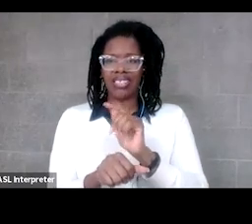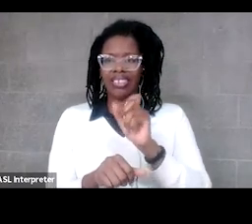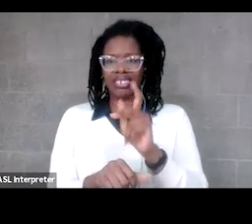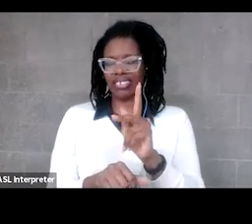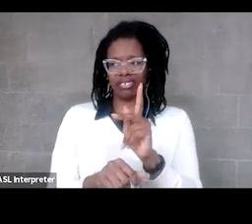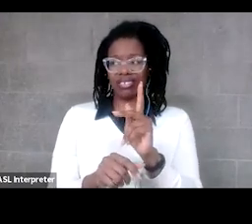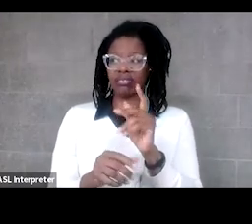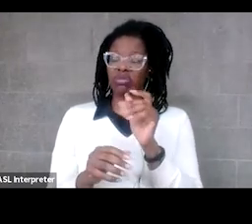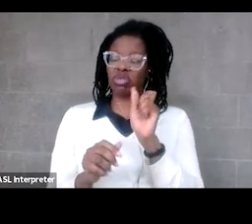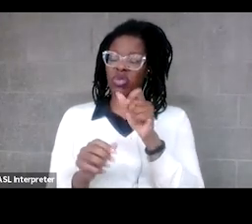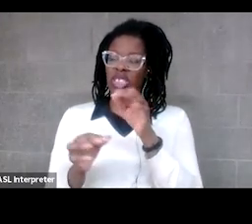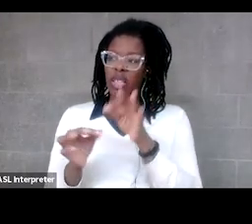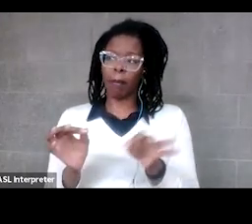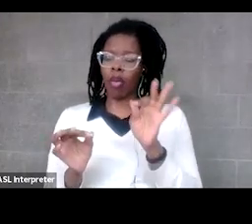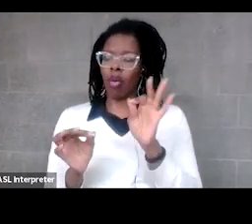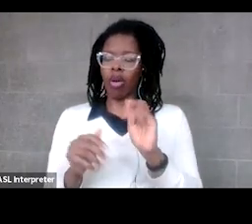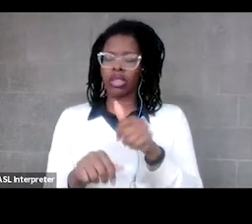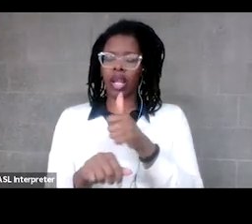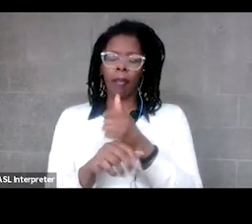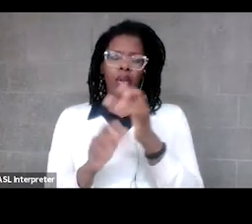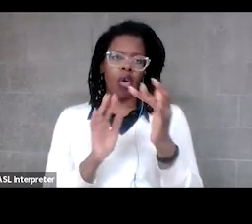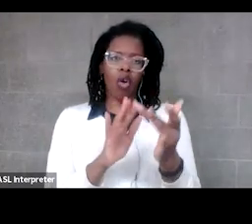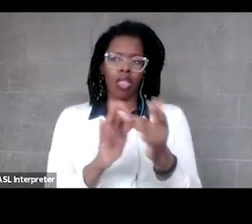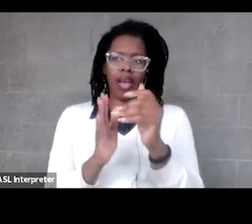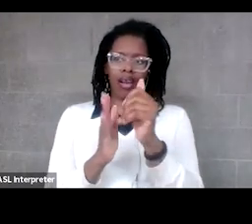como crear cuentas en línea, hacer citas,